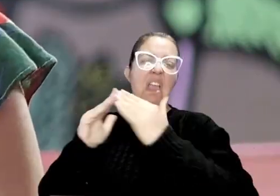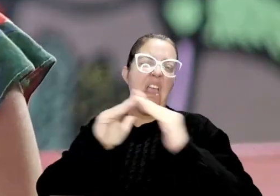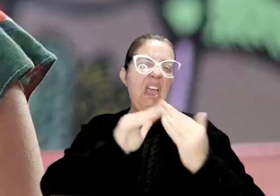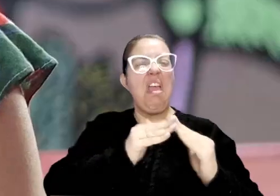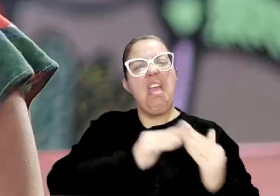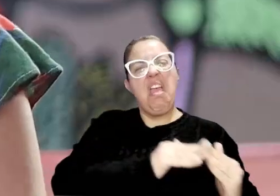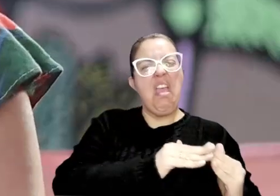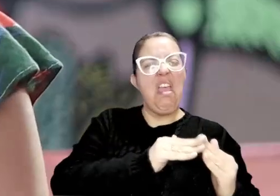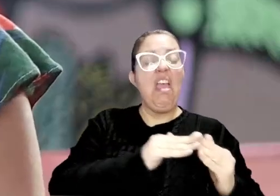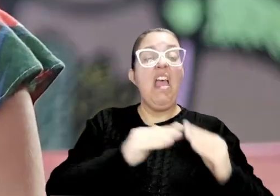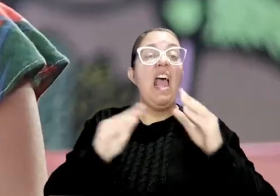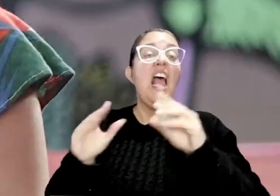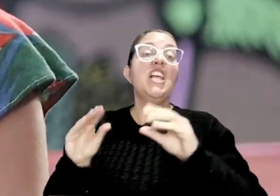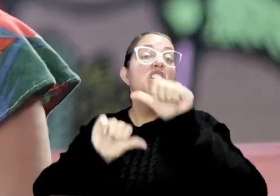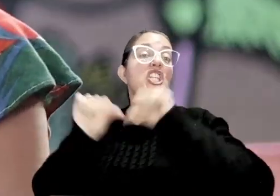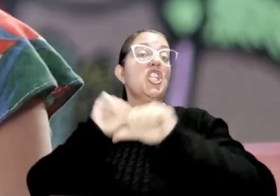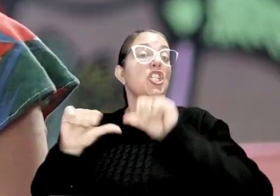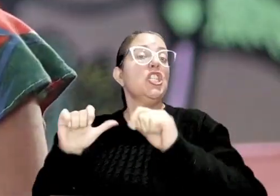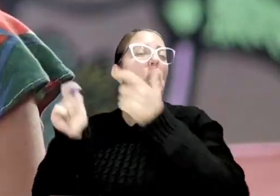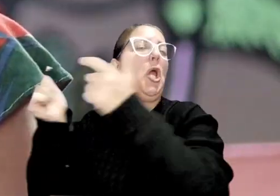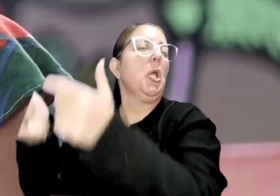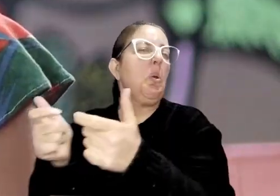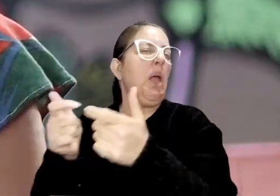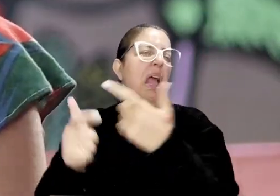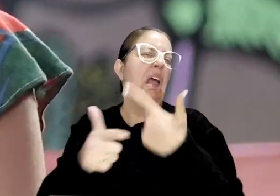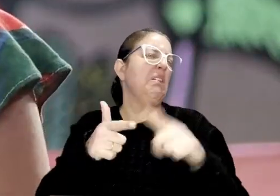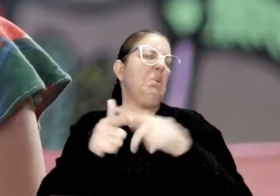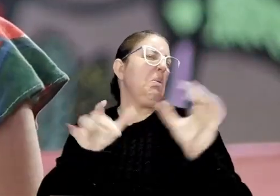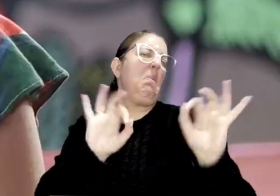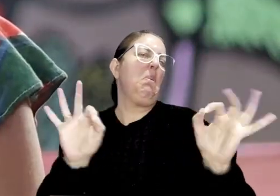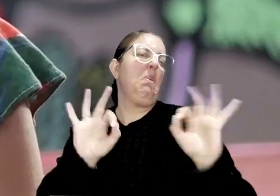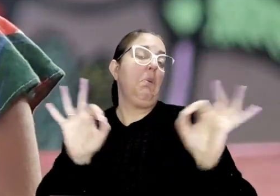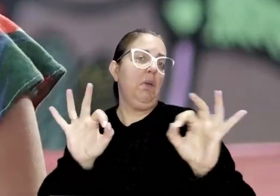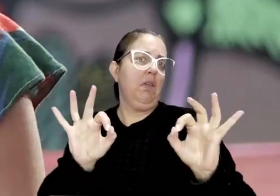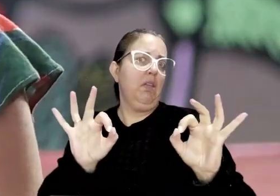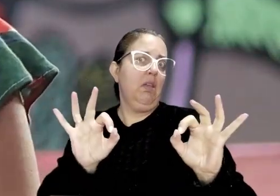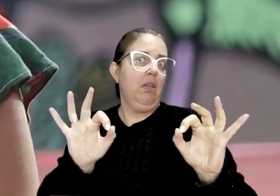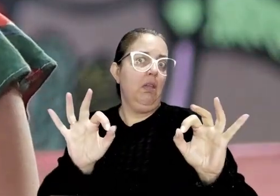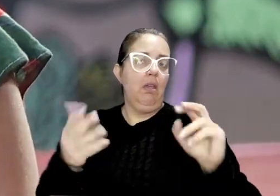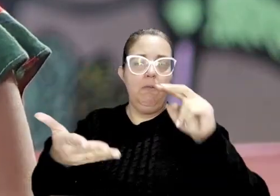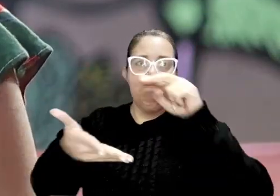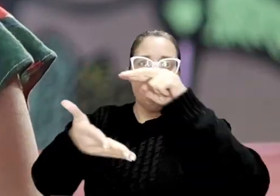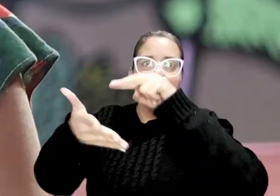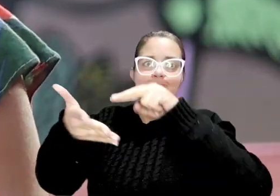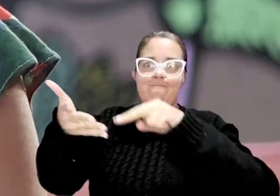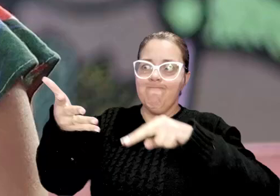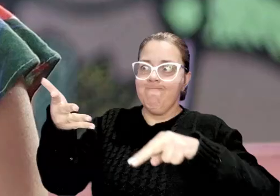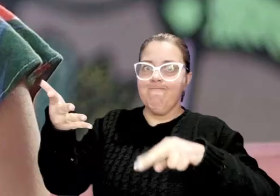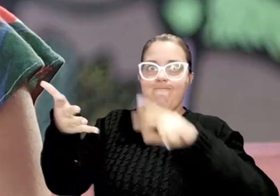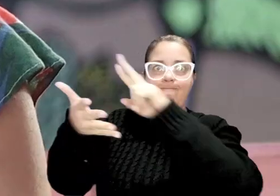não tem problema nenhum então assim quando a gente lê né os relatórios que estão ali dentro desses